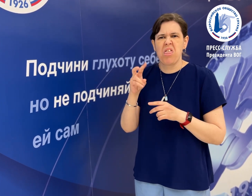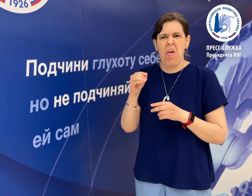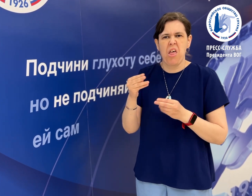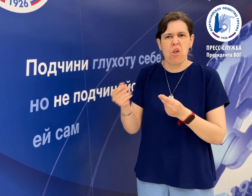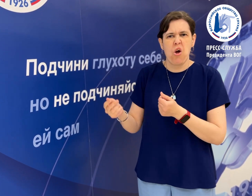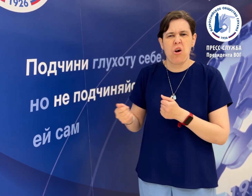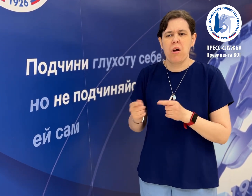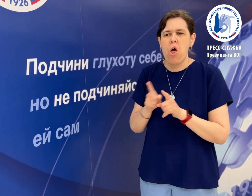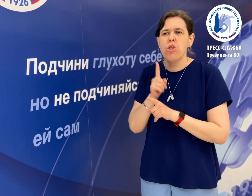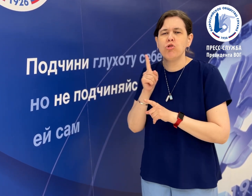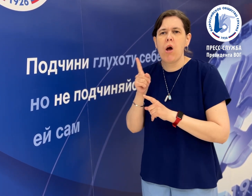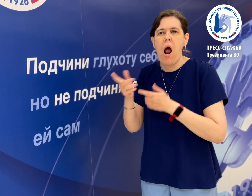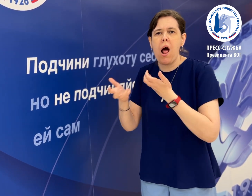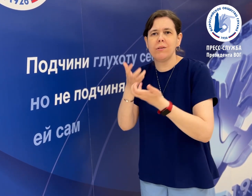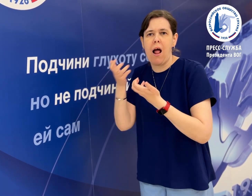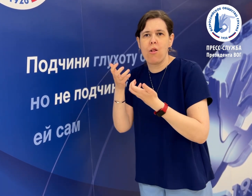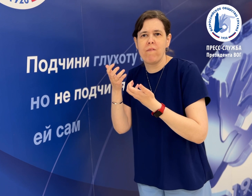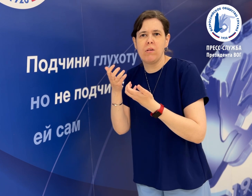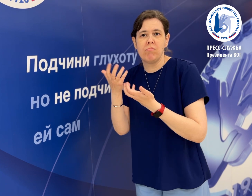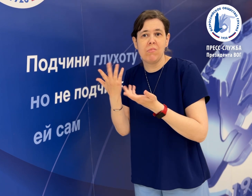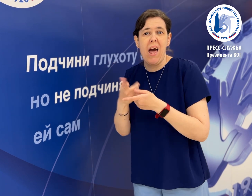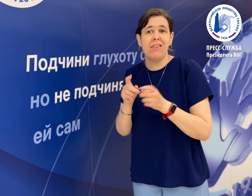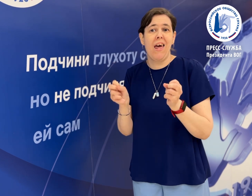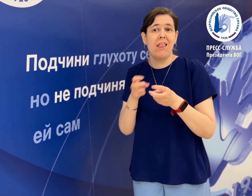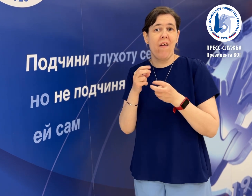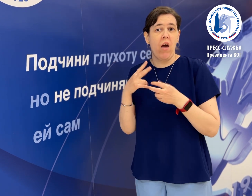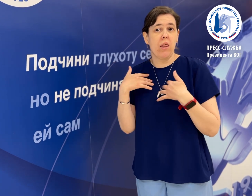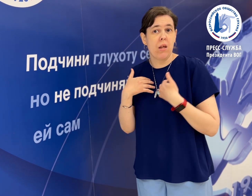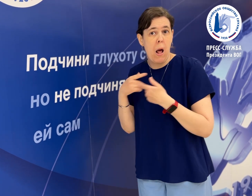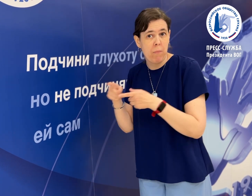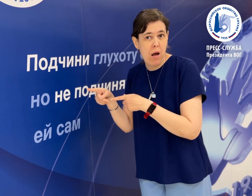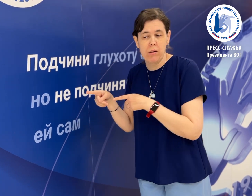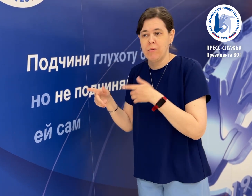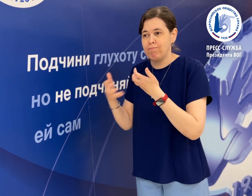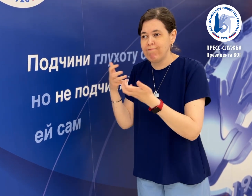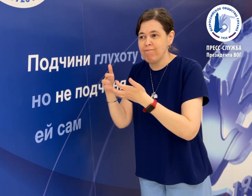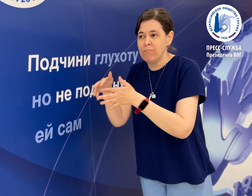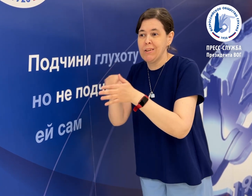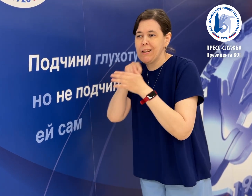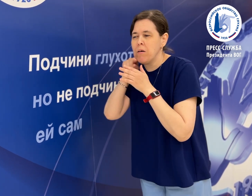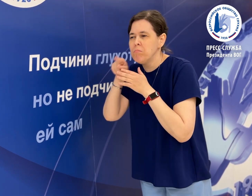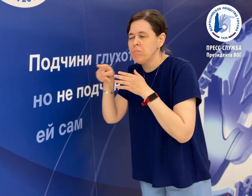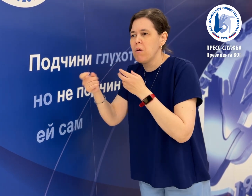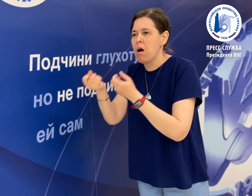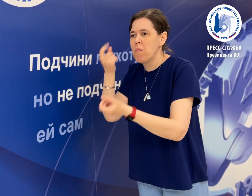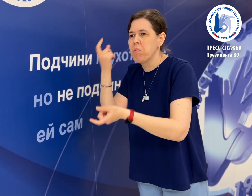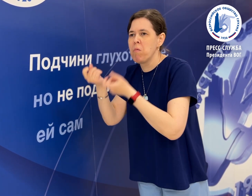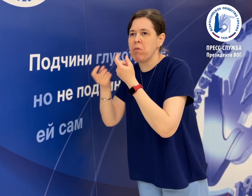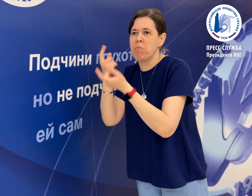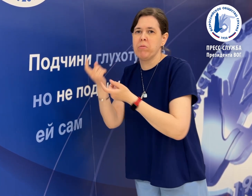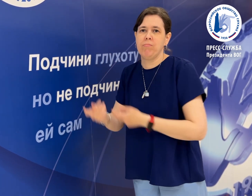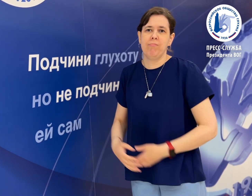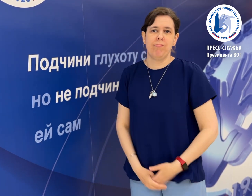она начинает расследование, в ходе которого всплывают определенные факты. Жанр сериала - детективная драма.